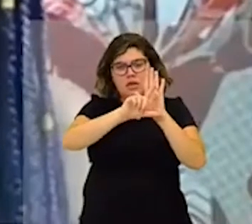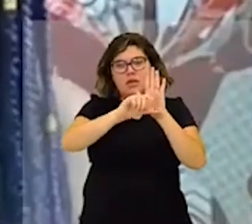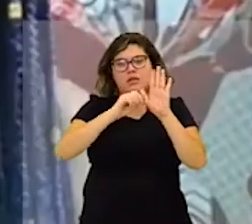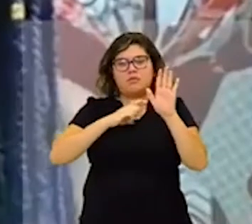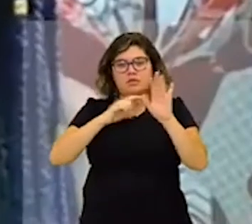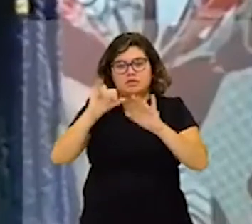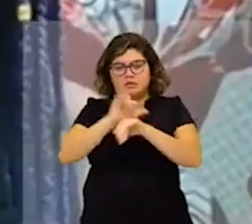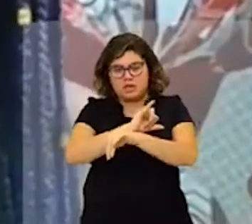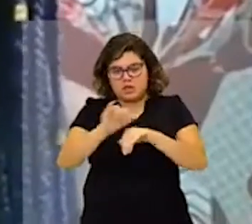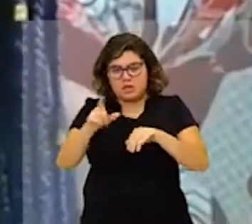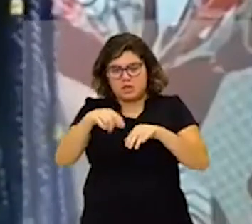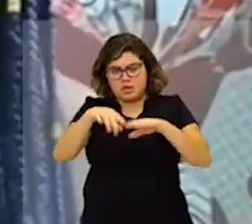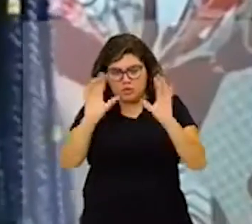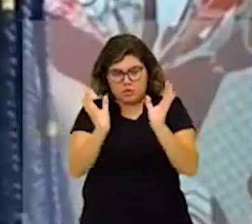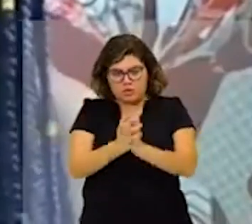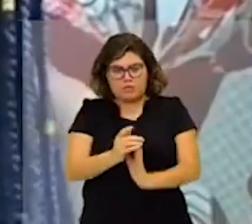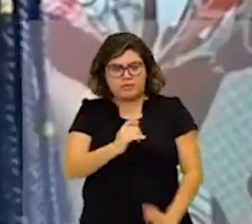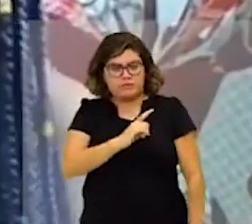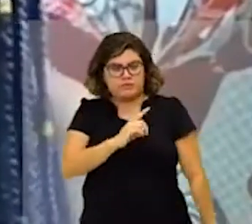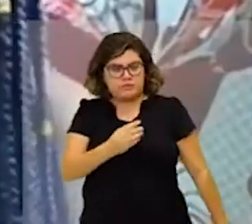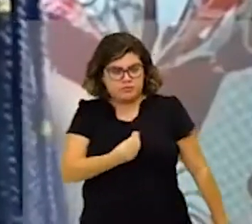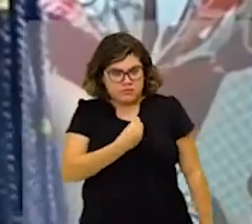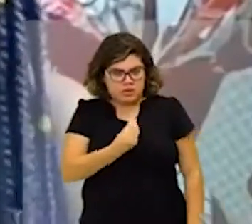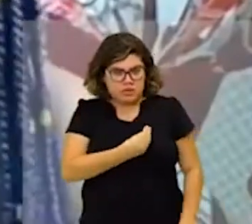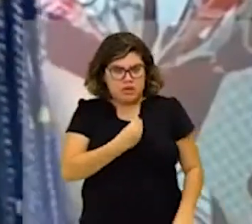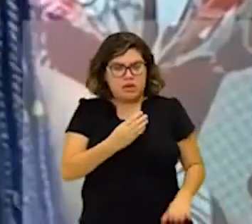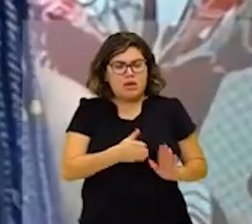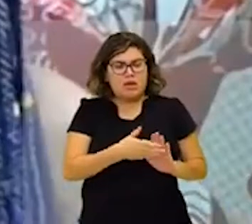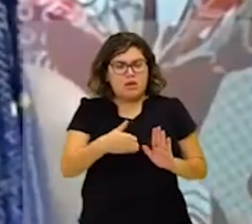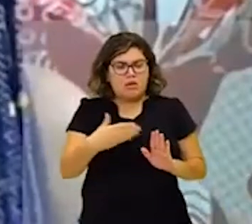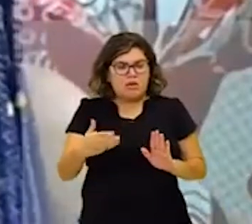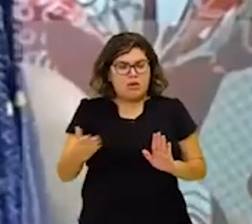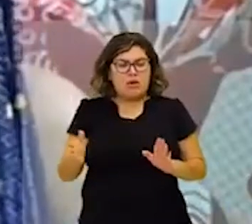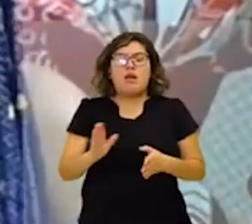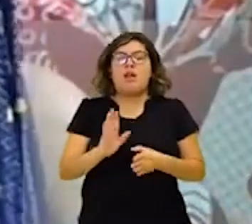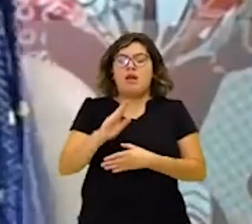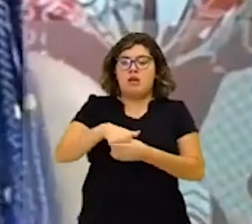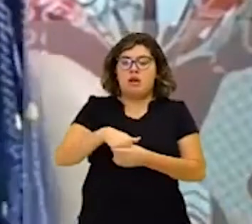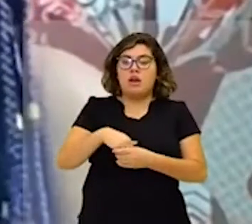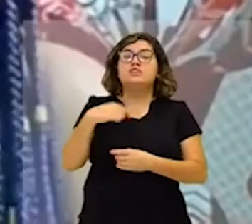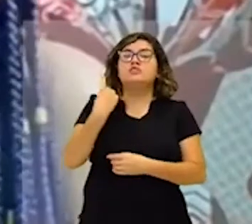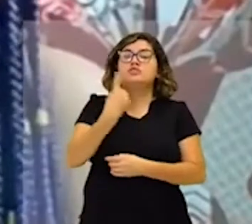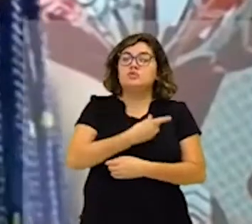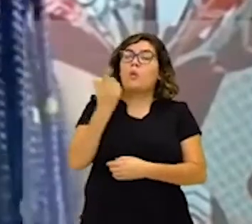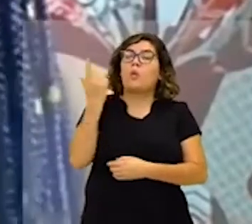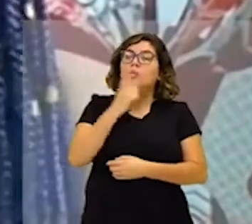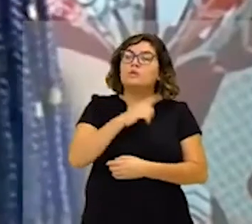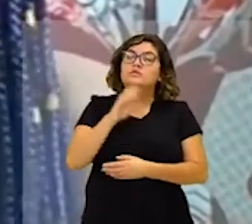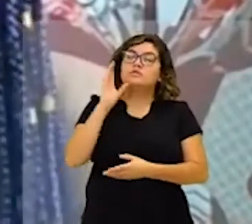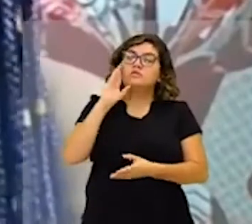grupos estejam Oi gente no processo eleitoral é que nós conseguimos entender que não basta apenas